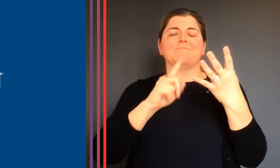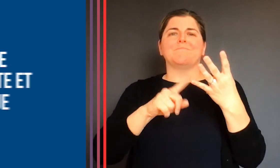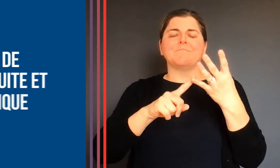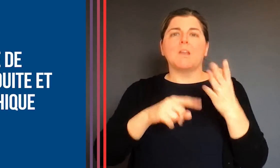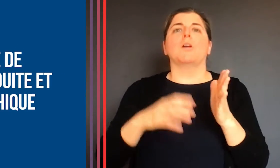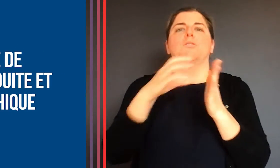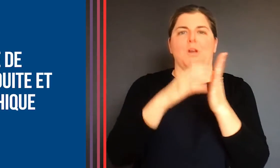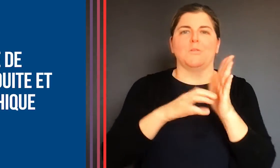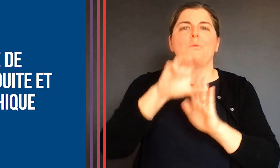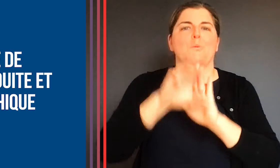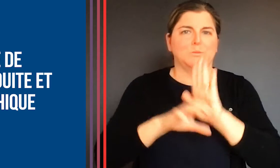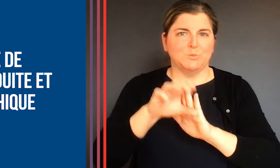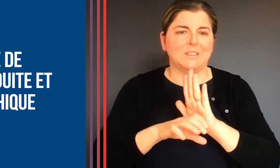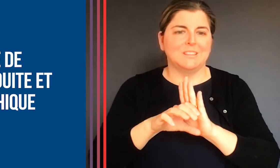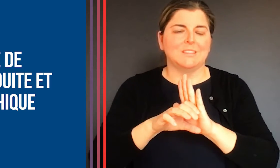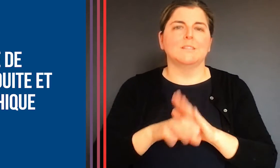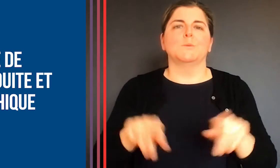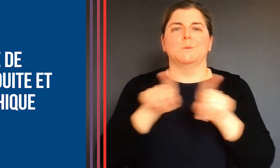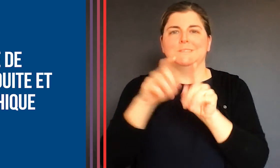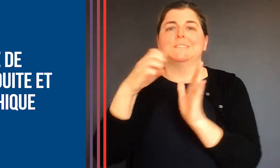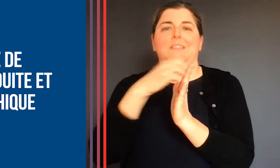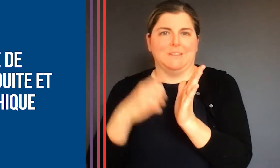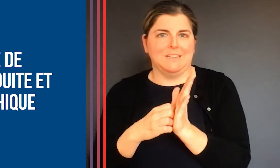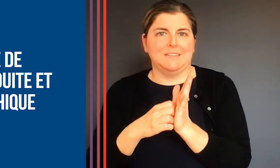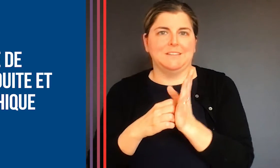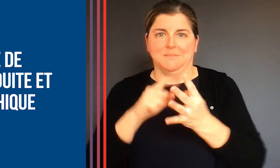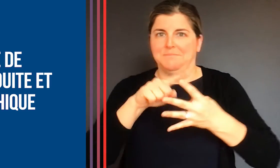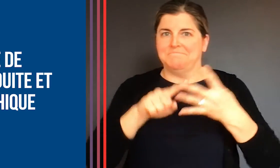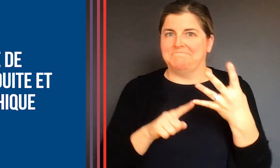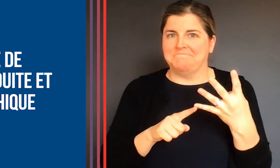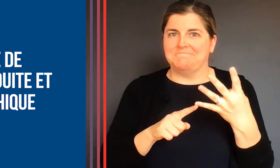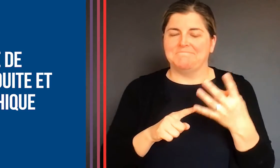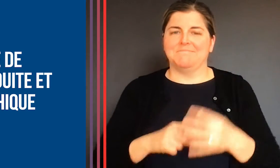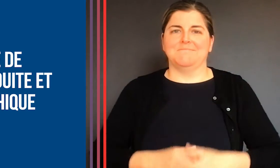D. Code de conduite et d’éthique